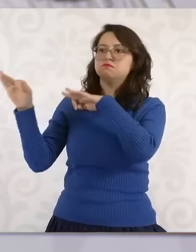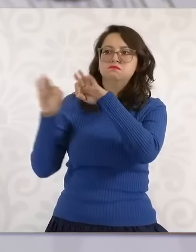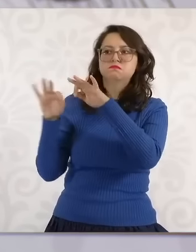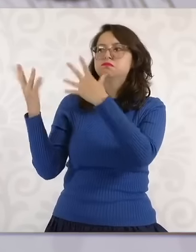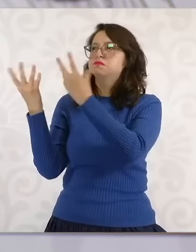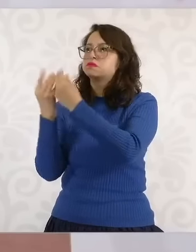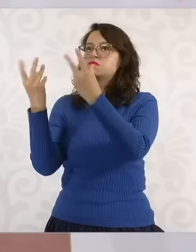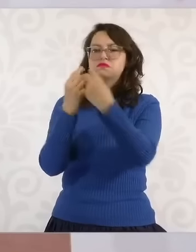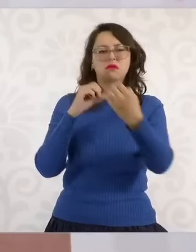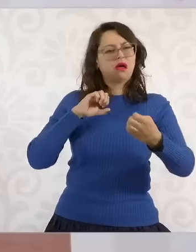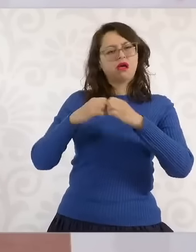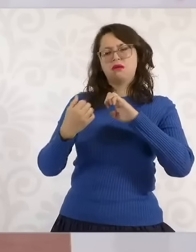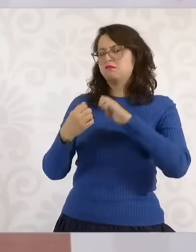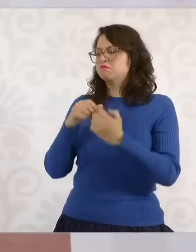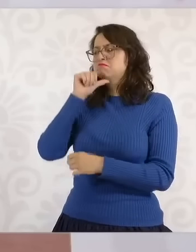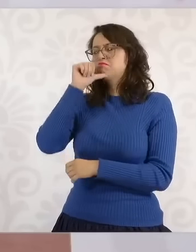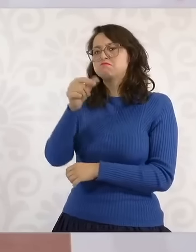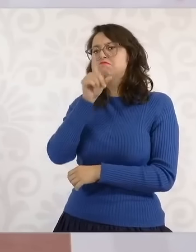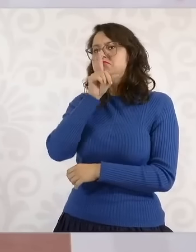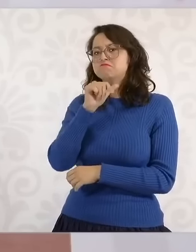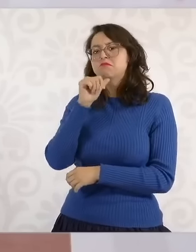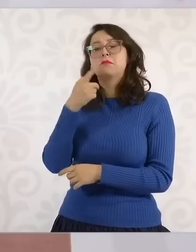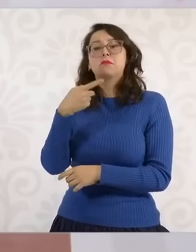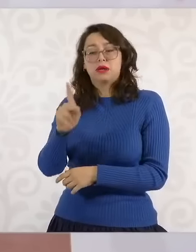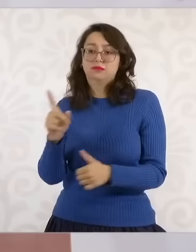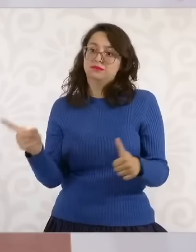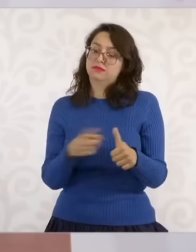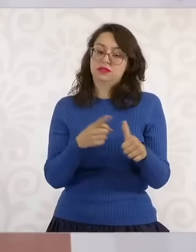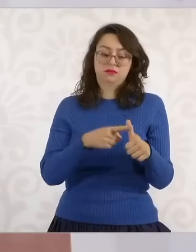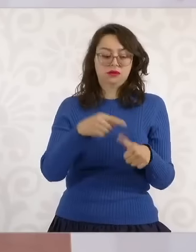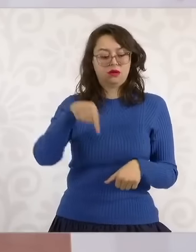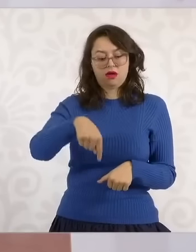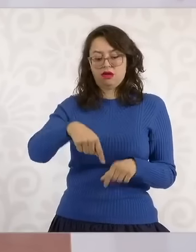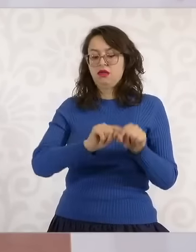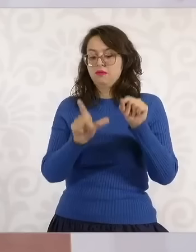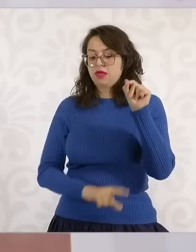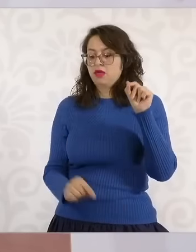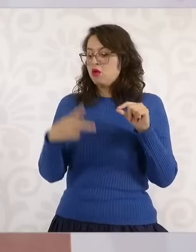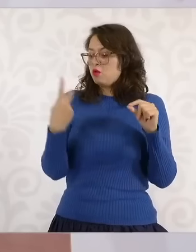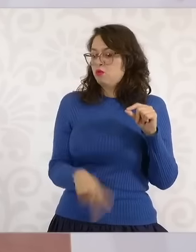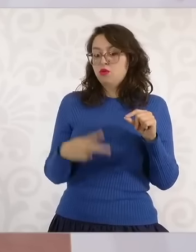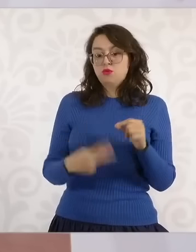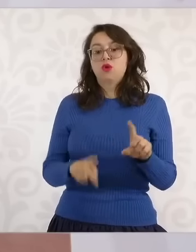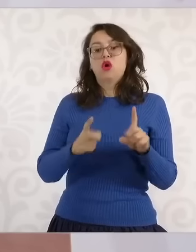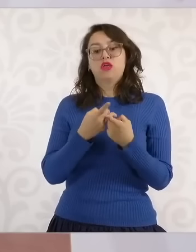Lo que buscamos pues siempre es el desarrollo nacional dentro de un plan que nos fijamos,